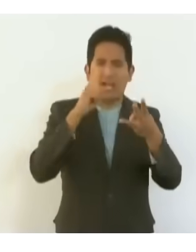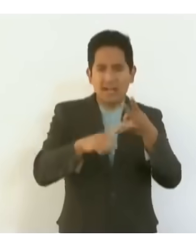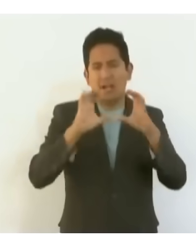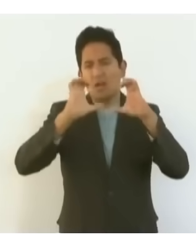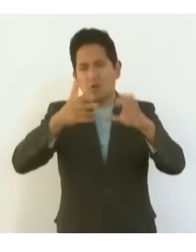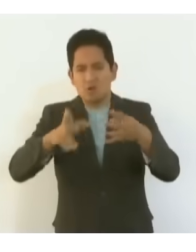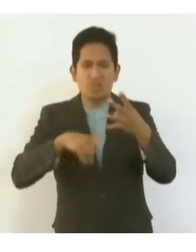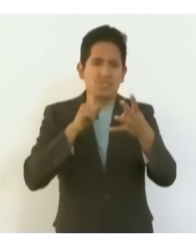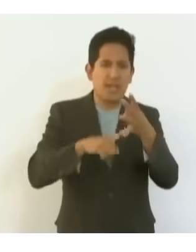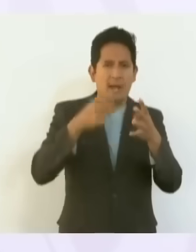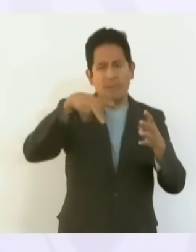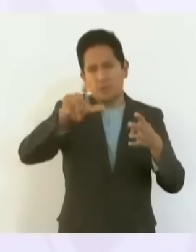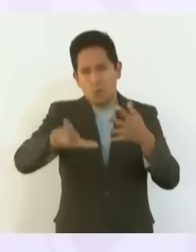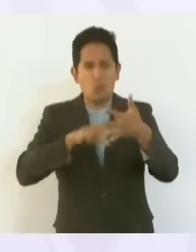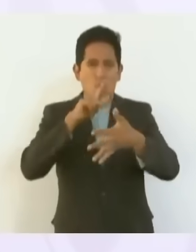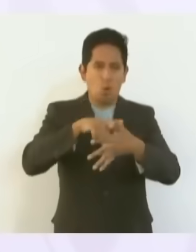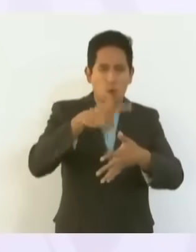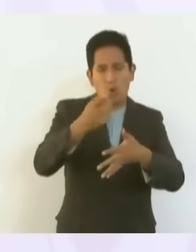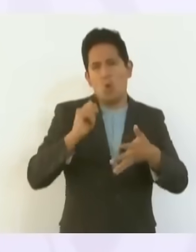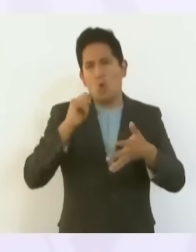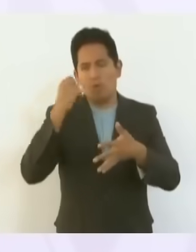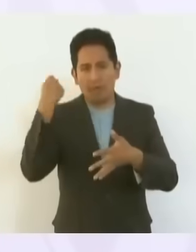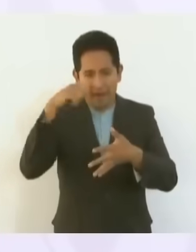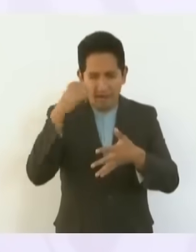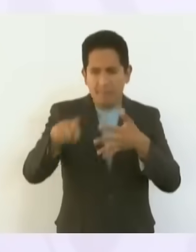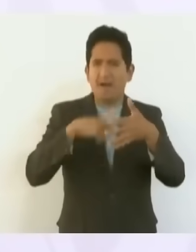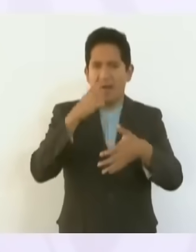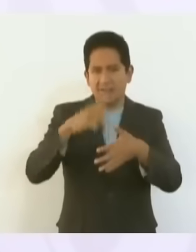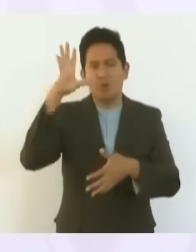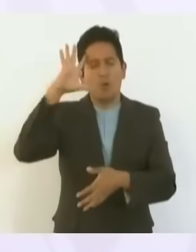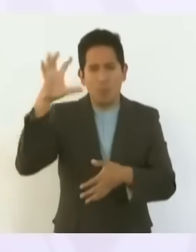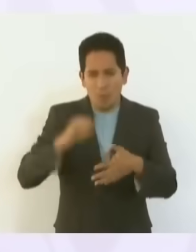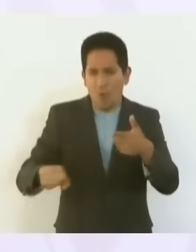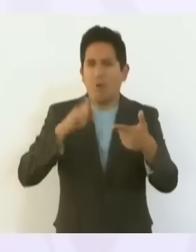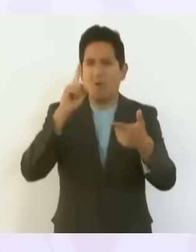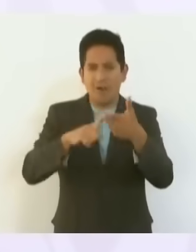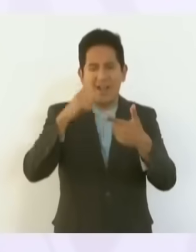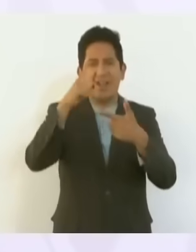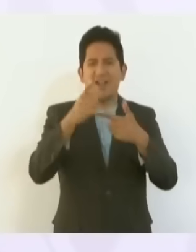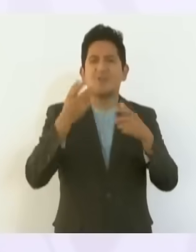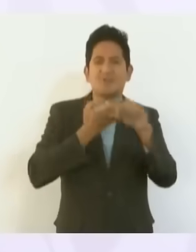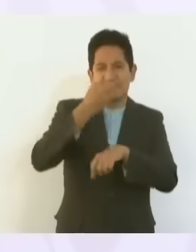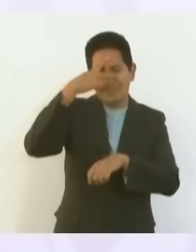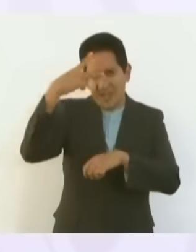Ciudad Juárez, Villahermosa, Celaya, Tijuana, Cuernavaca, Chimaluacán, Valle de Chalco, Puebla,